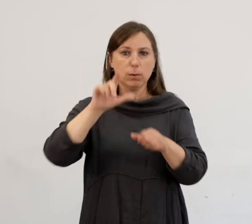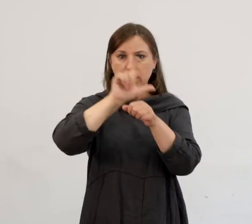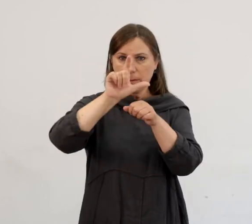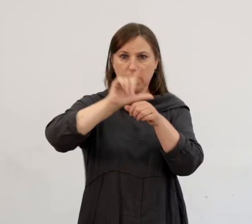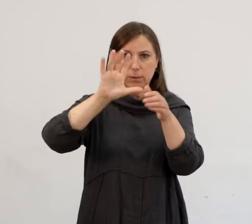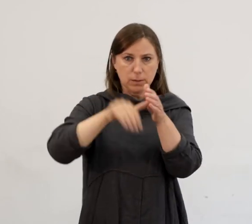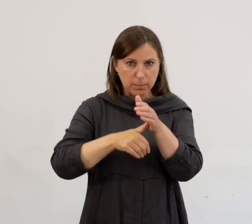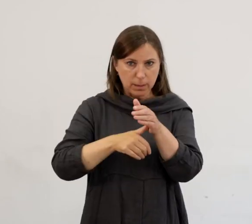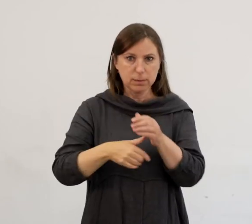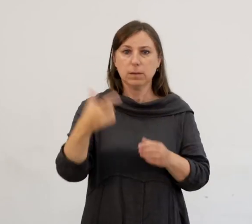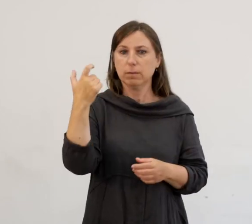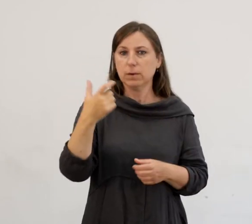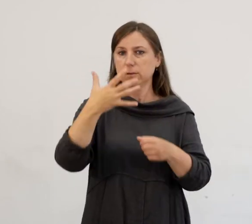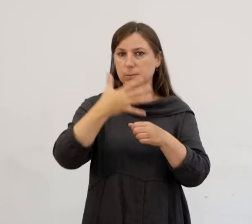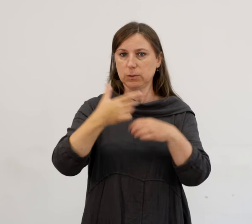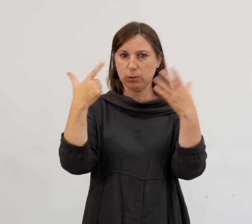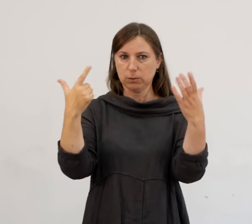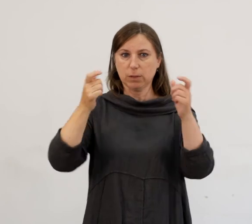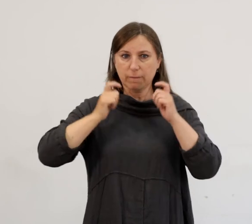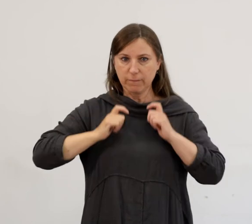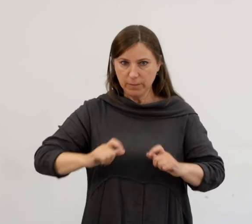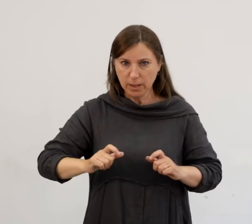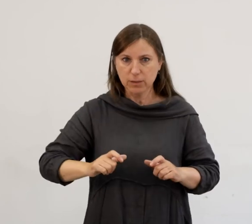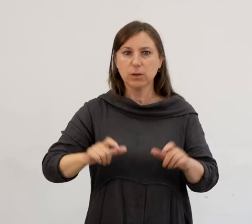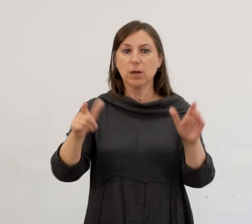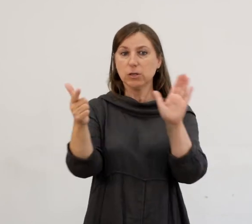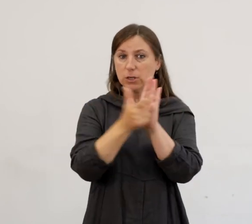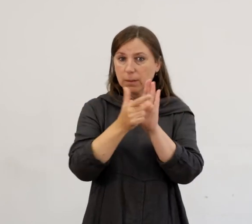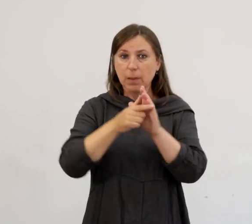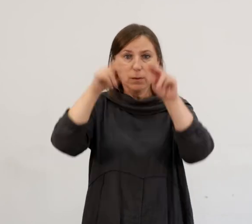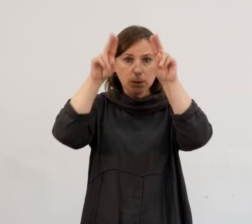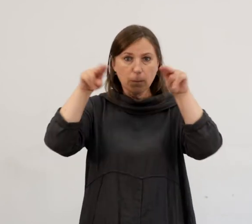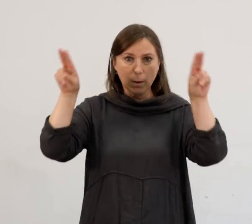Jako ostatni męski przedstawiciel rodu